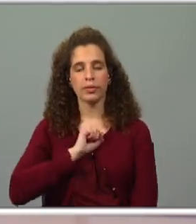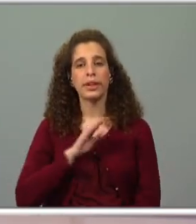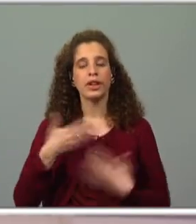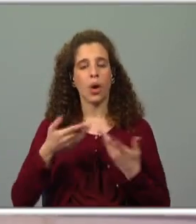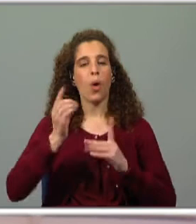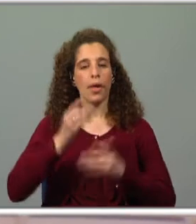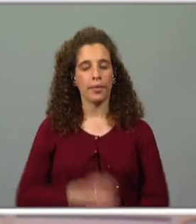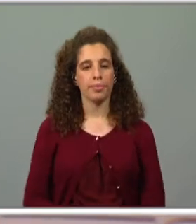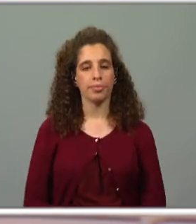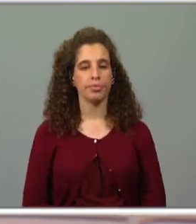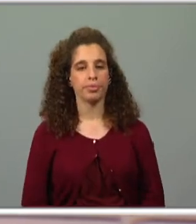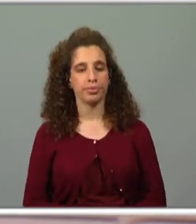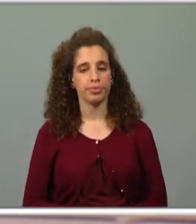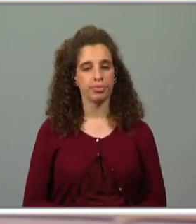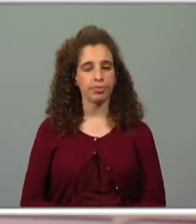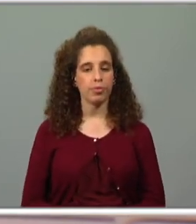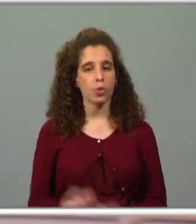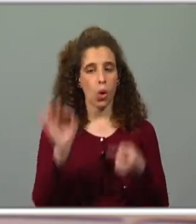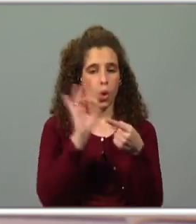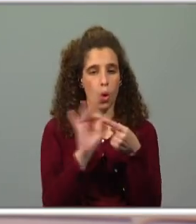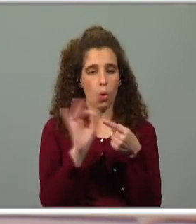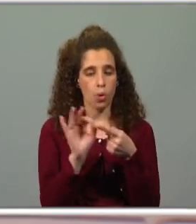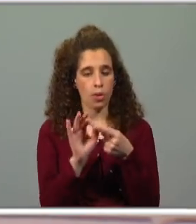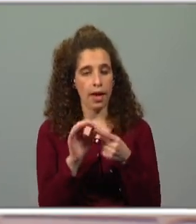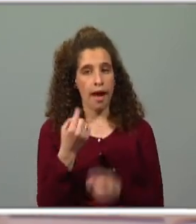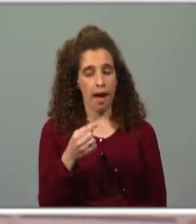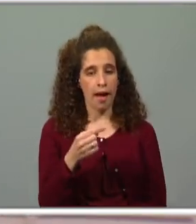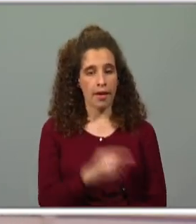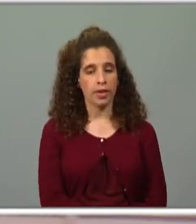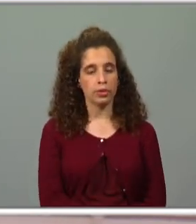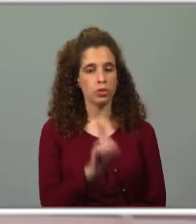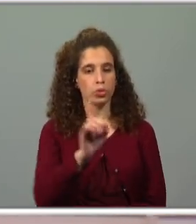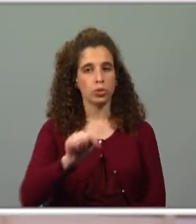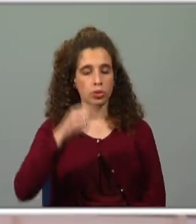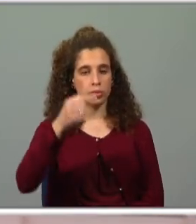desafio que eu te deixo é que com os elementos que aqui temos tudo depois Vaz 我留給你的挑戰是元素在這裡我們擁有瓦茲之後的一切